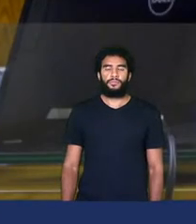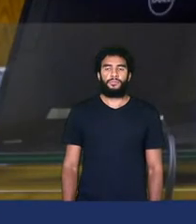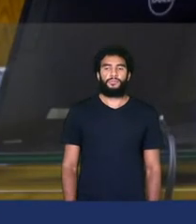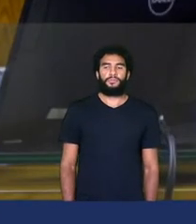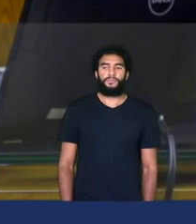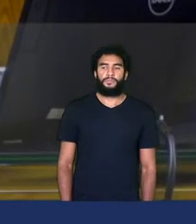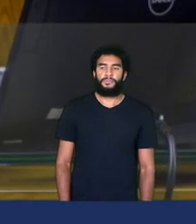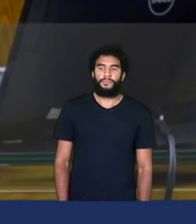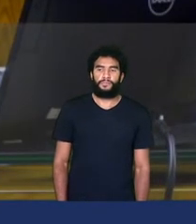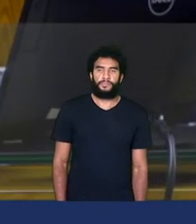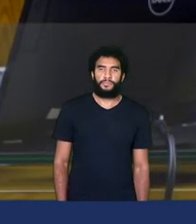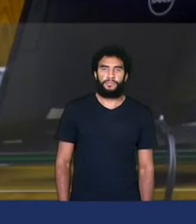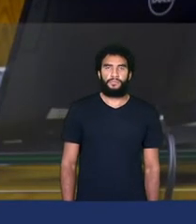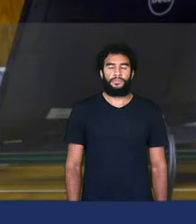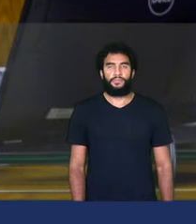GOVERNO, ESTÁ ENCERRADA A